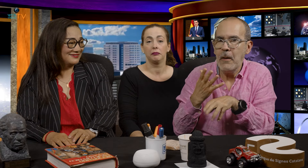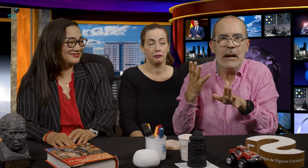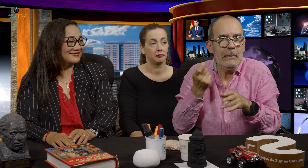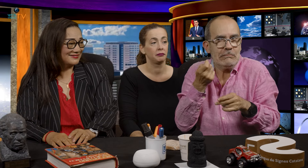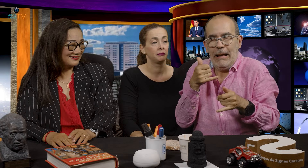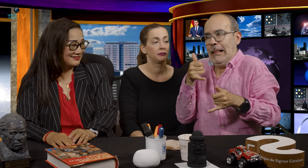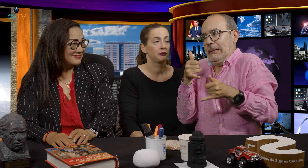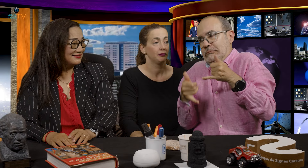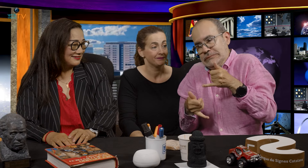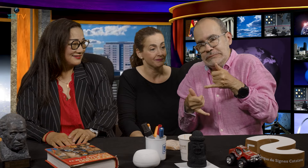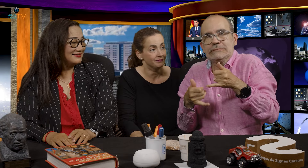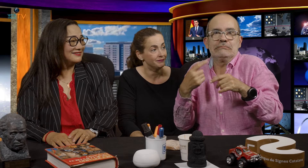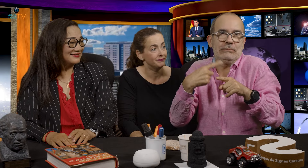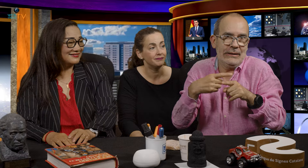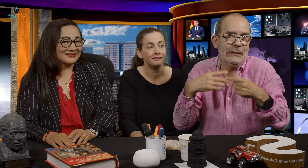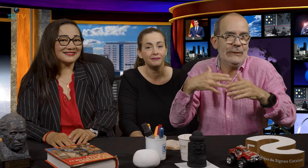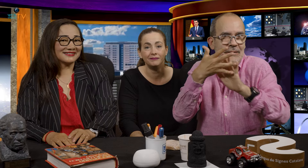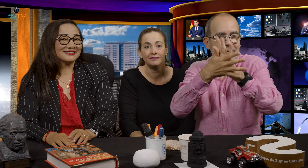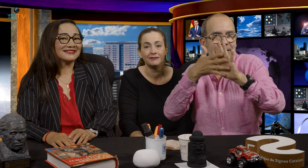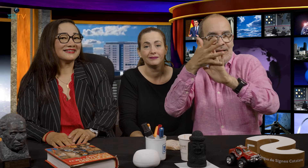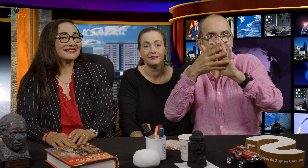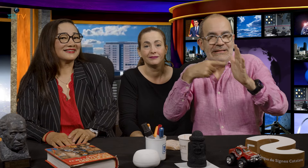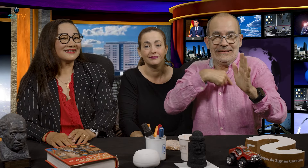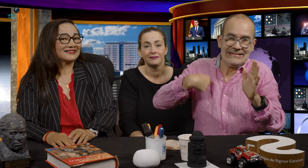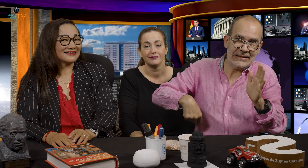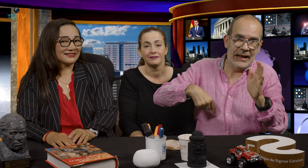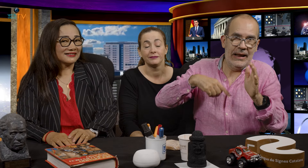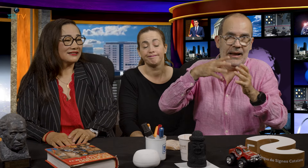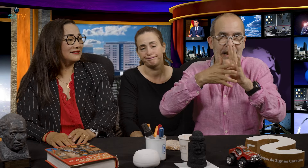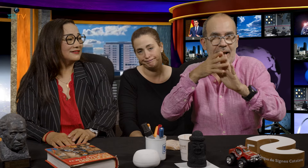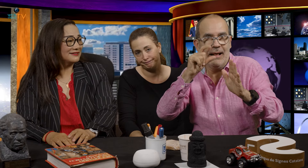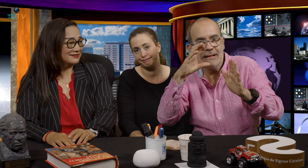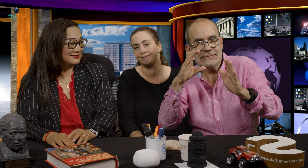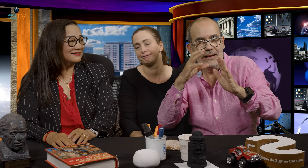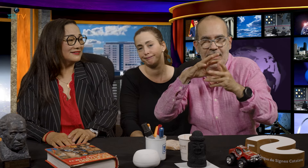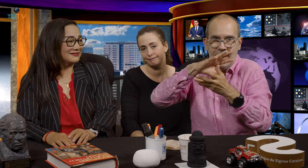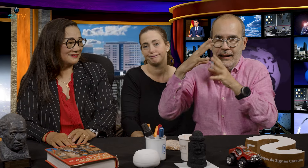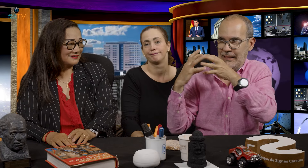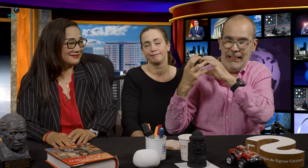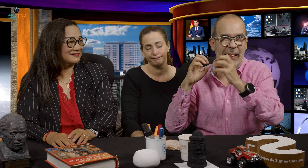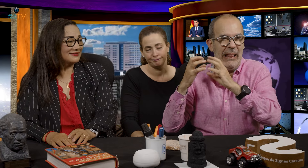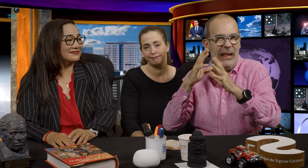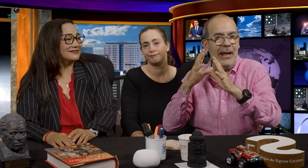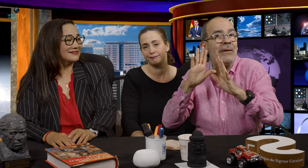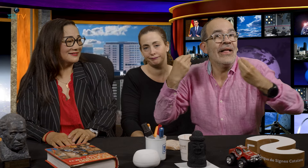Pero sí que hemos metido la pata porque se expresa en lengua de signos china y es algo complicado entendernos… Aunque lo estamos disfrutando,